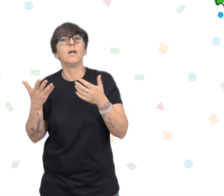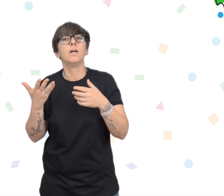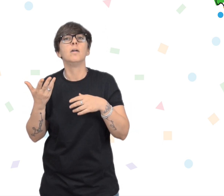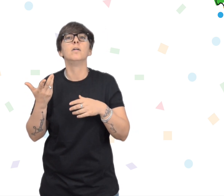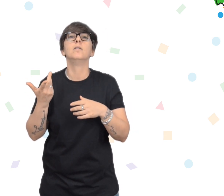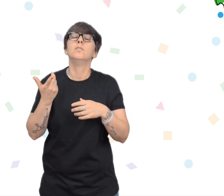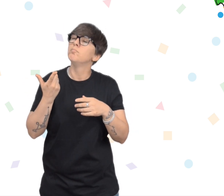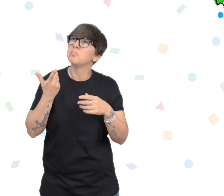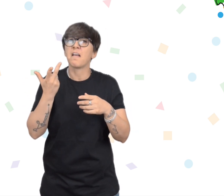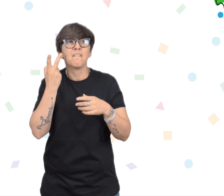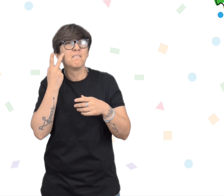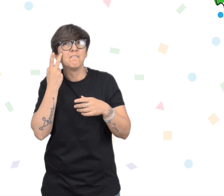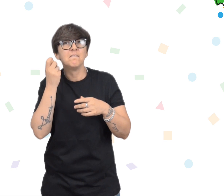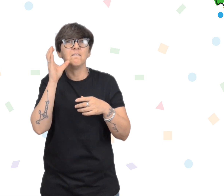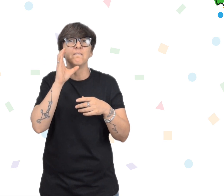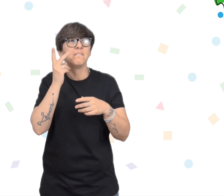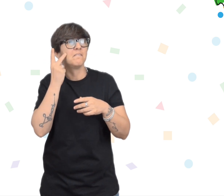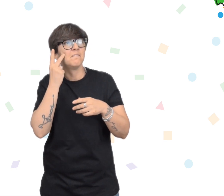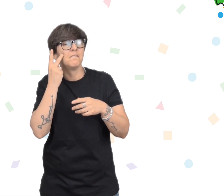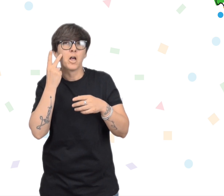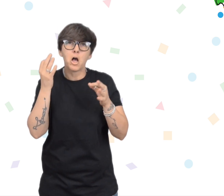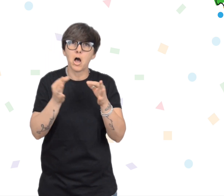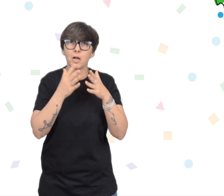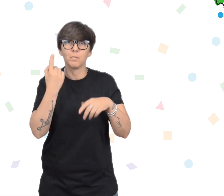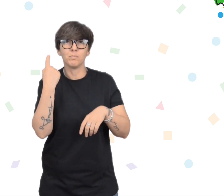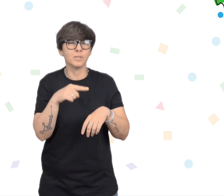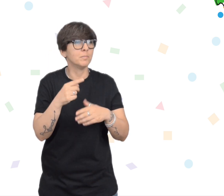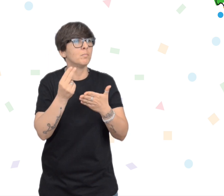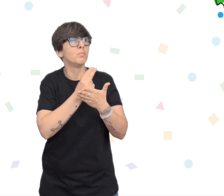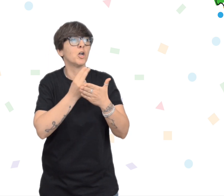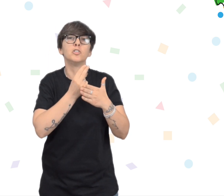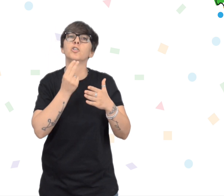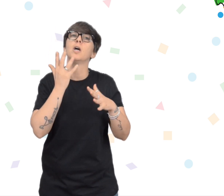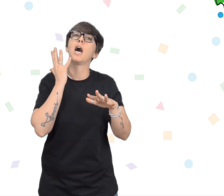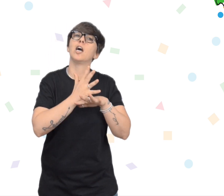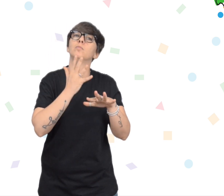Allora la prossima tappa di AccessbItaly in Sardegna